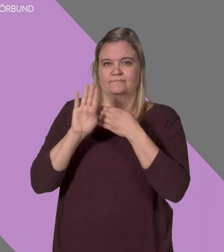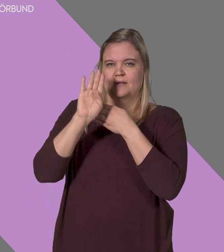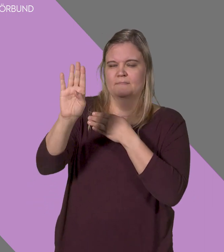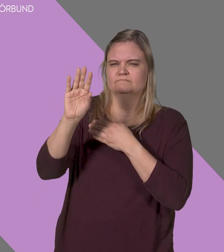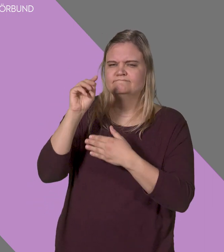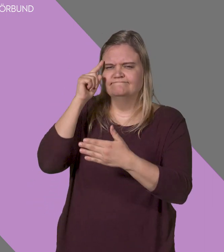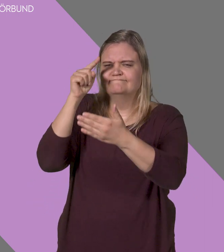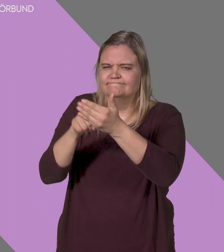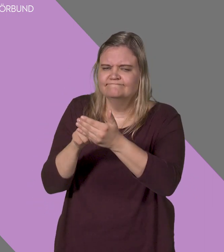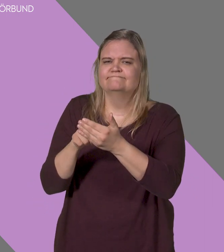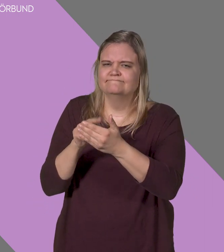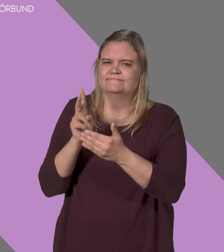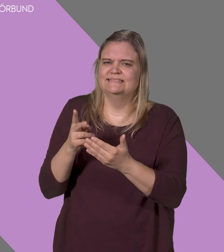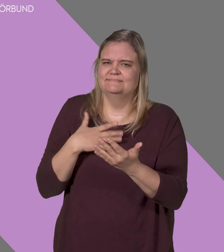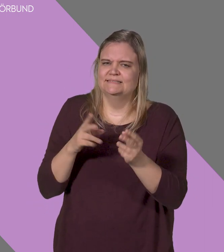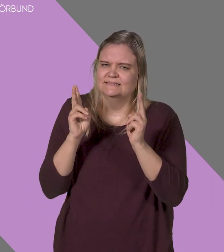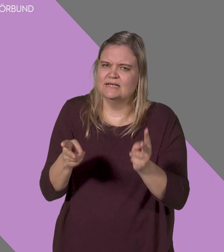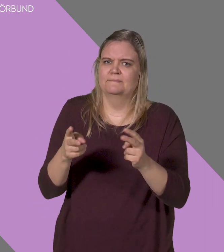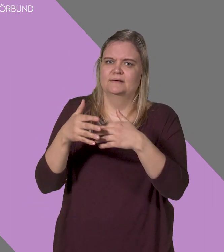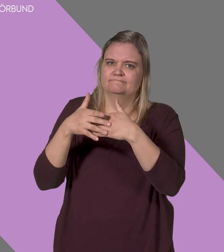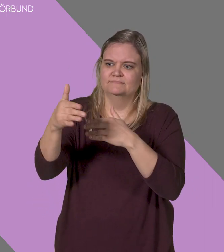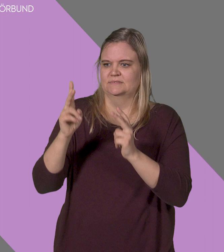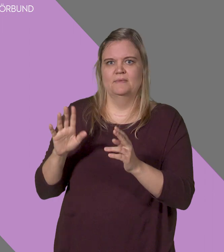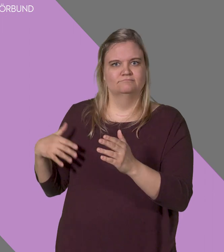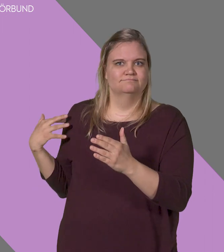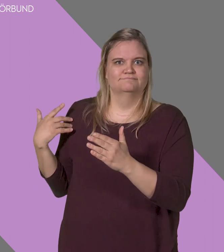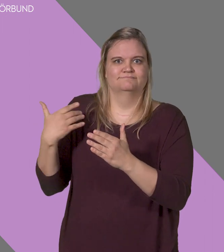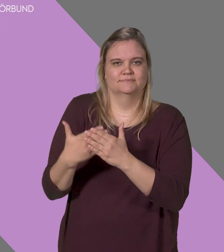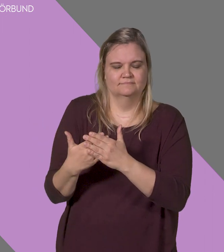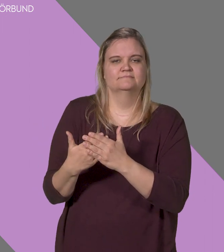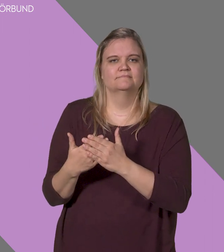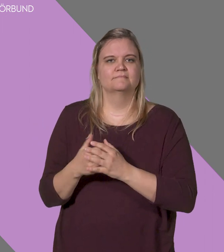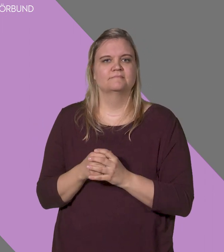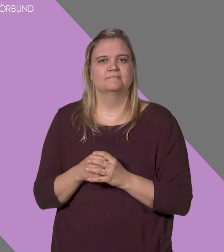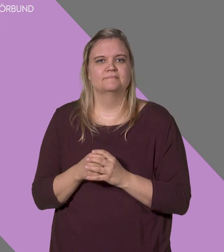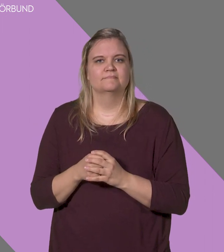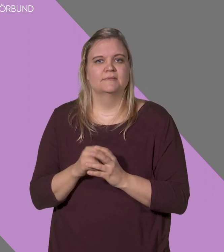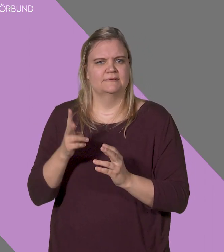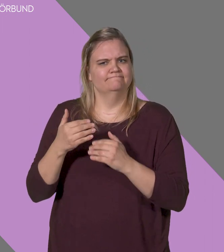Syftet är bland annat att trygga den nuvarande tjänsten -